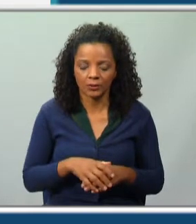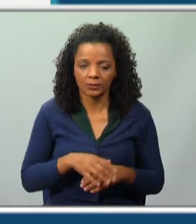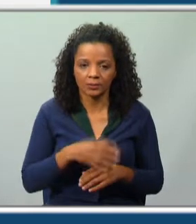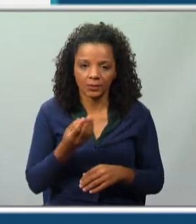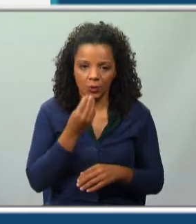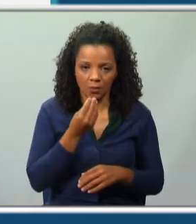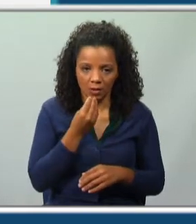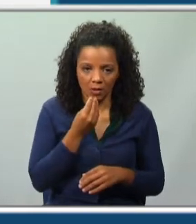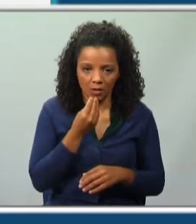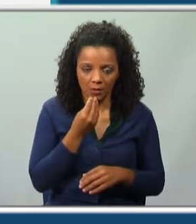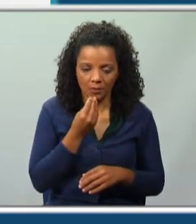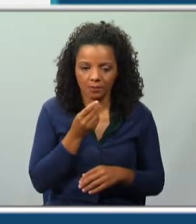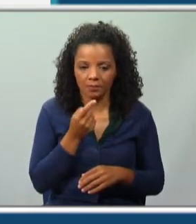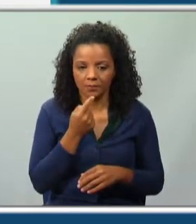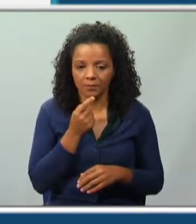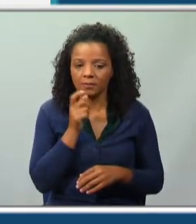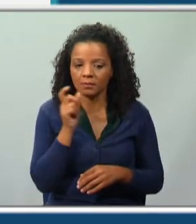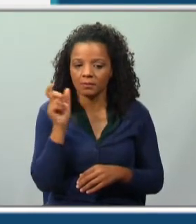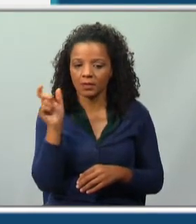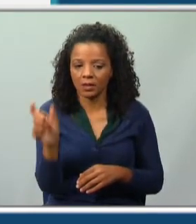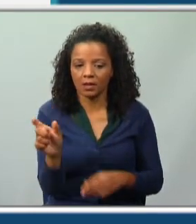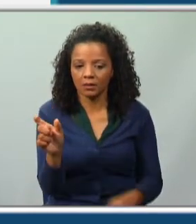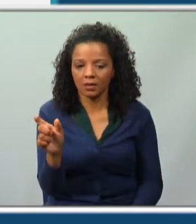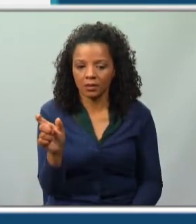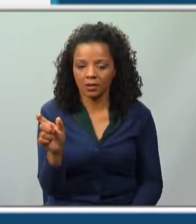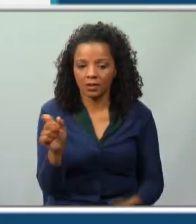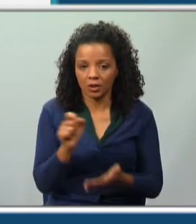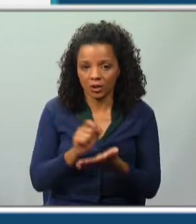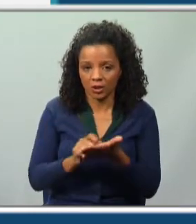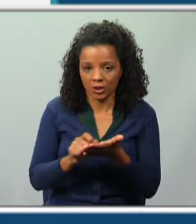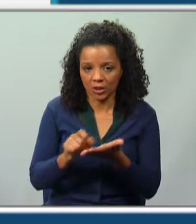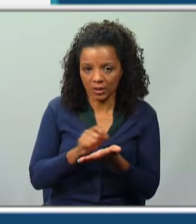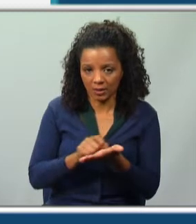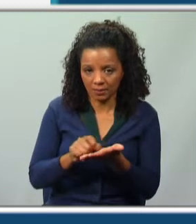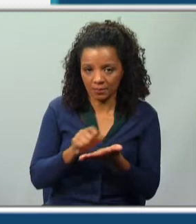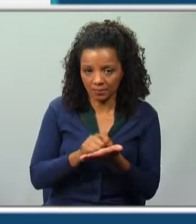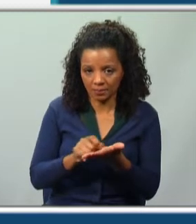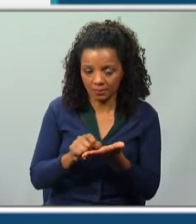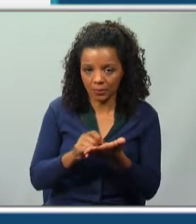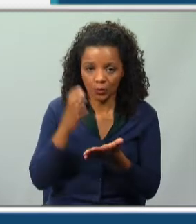alimentos e já temos uma palavra que está escrita o que tem o mesmo som a 食物，我們已經有一個詞寫的是與